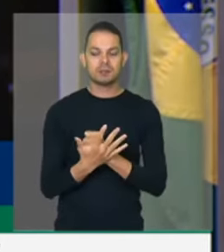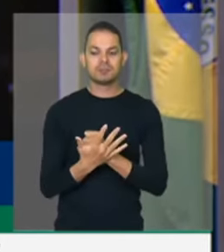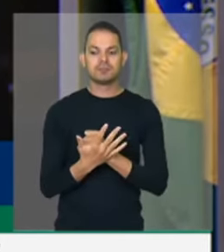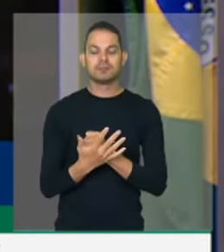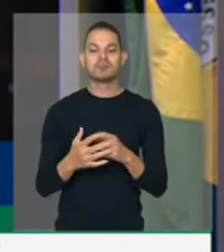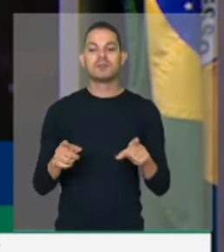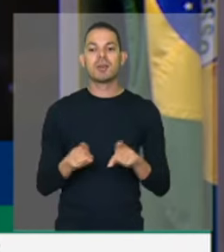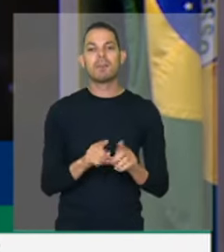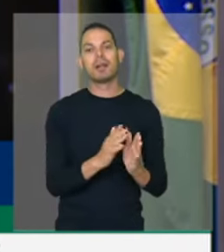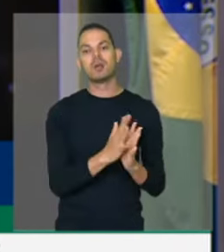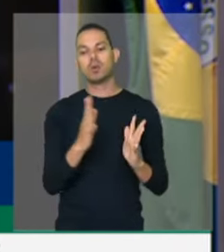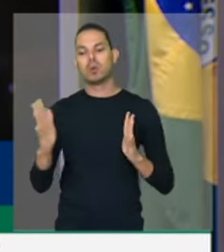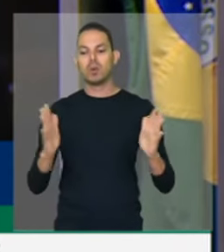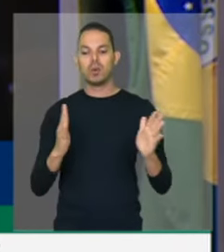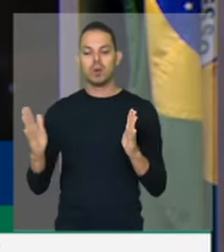EMERGÊNCIA EM SAÚDE PÚBLICA DE IMPORTÂNCIA NACIONAL. A